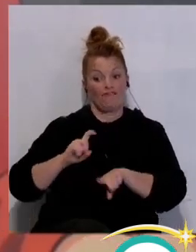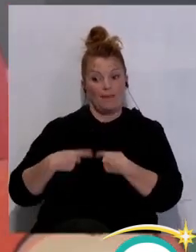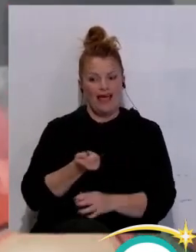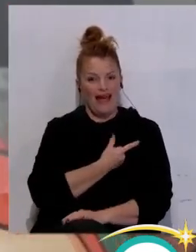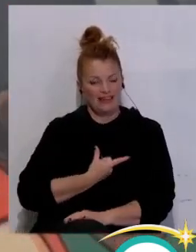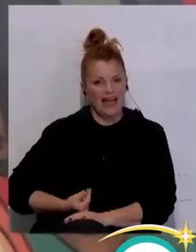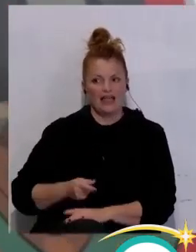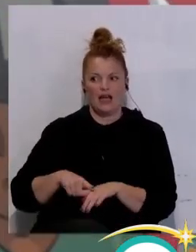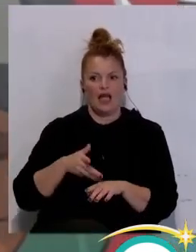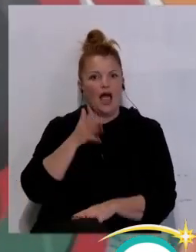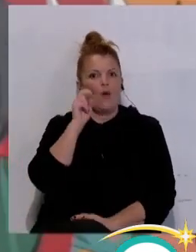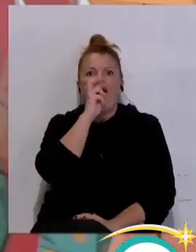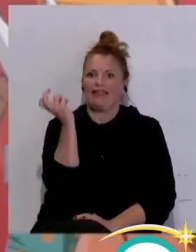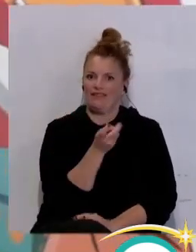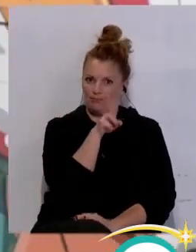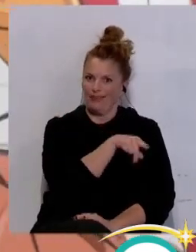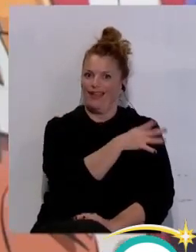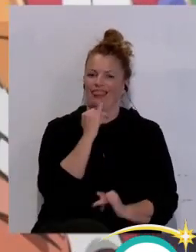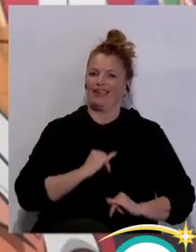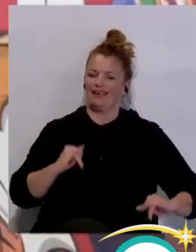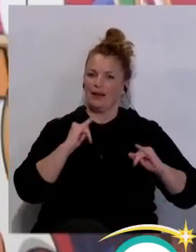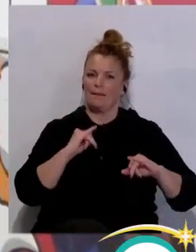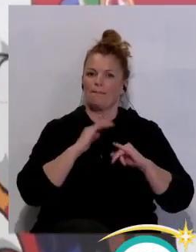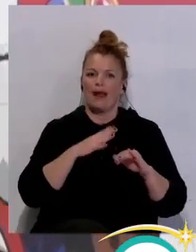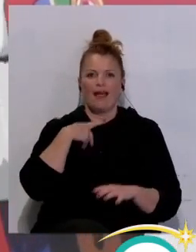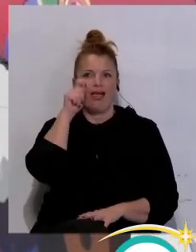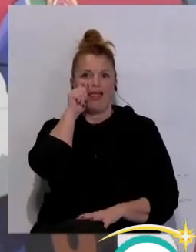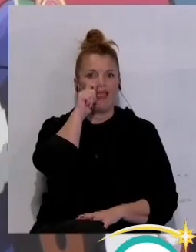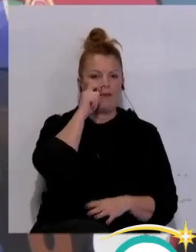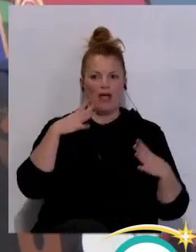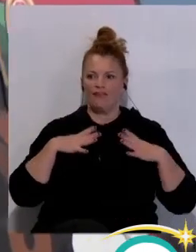encuentran una actividad divertida y didáctica para disfrutar de las vacaciones navideñas y con